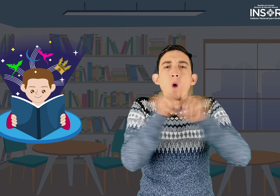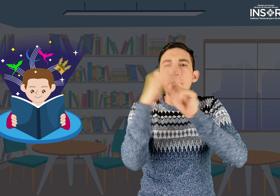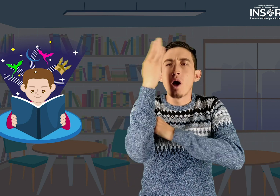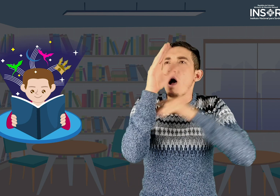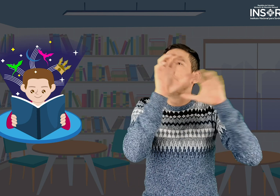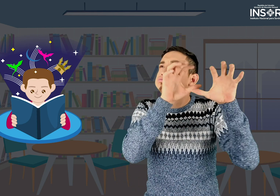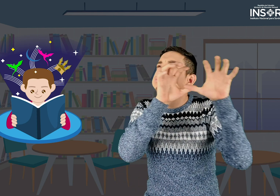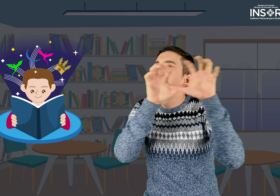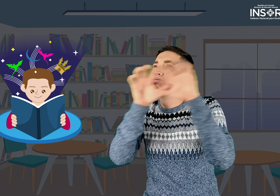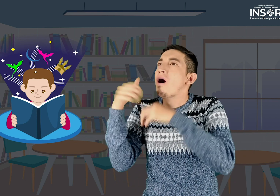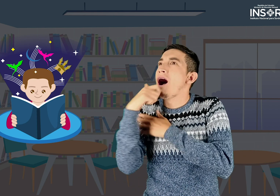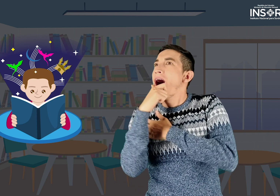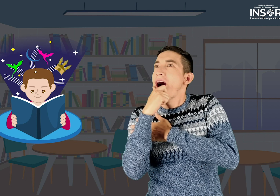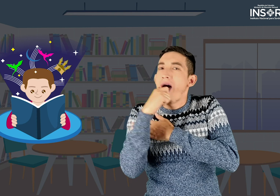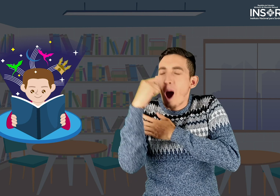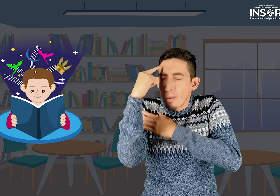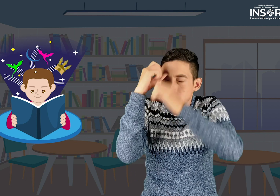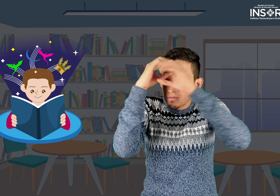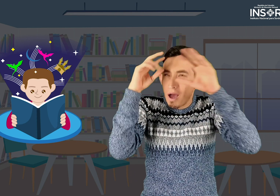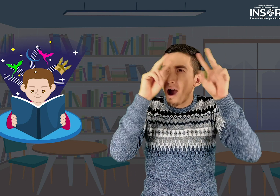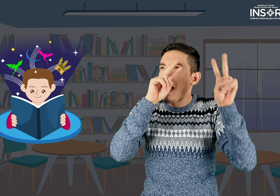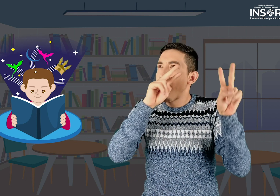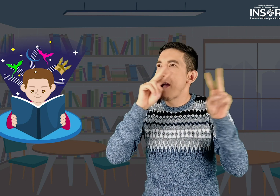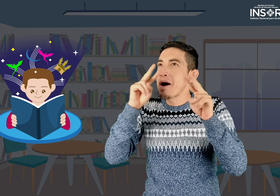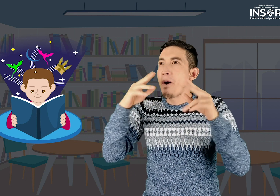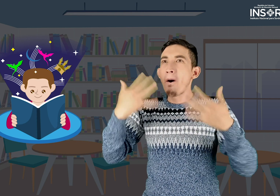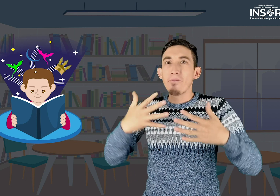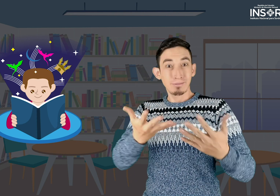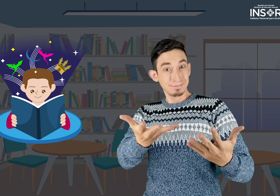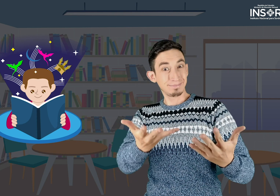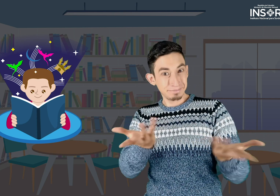y puedo recrear la historia como si estuviera viendo una película.